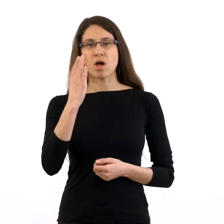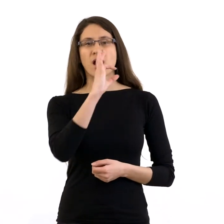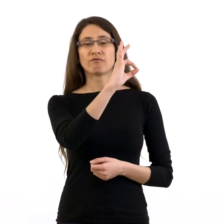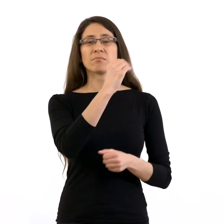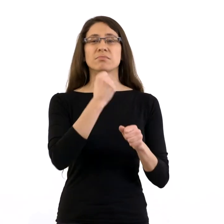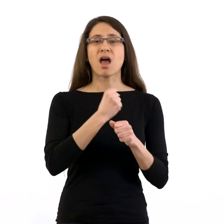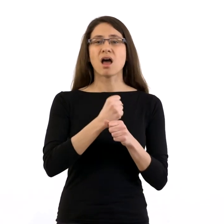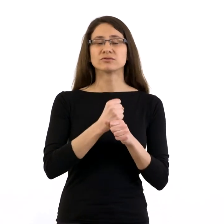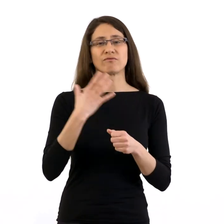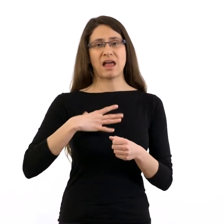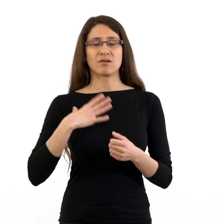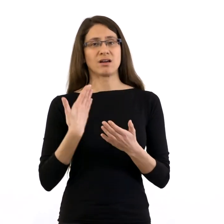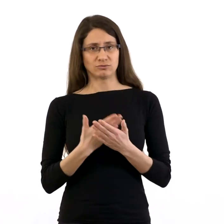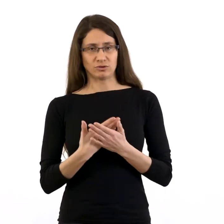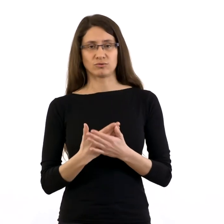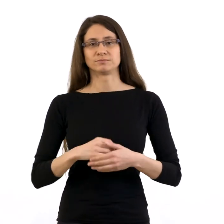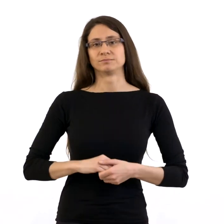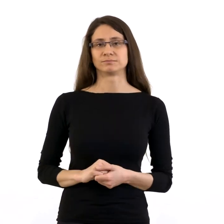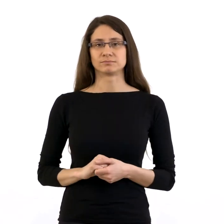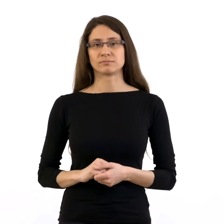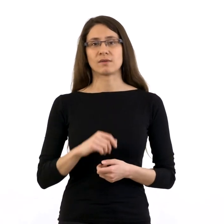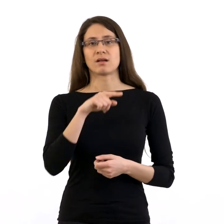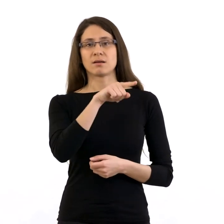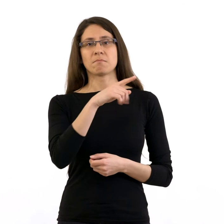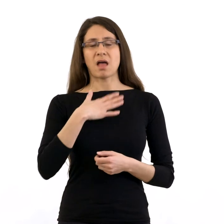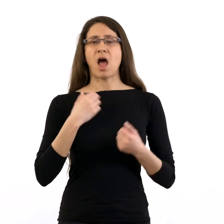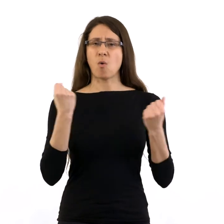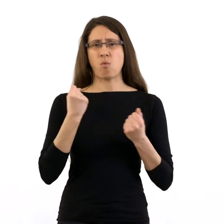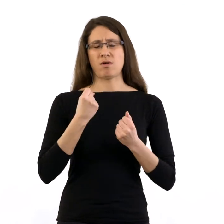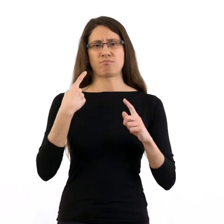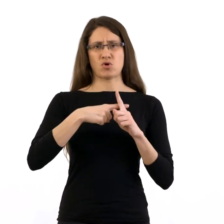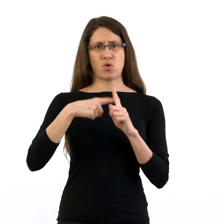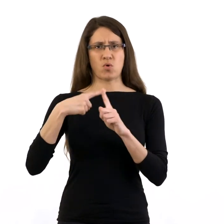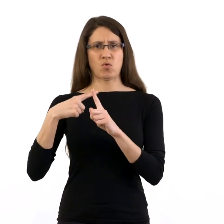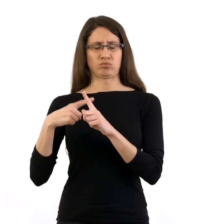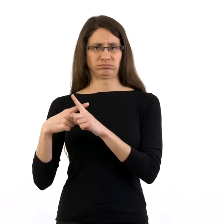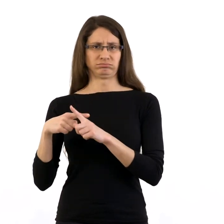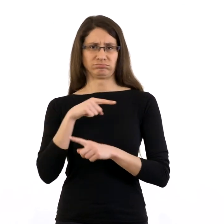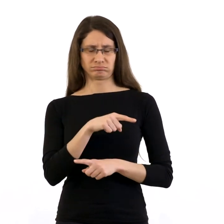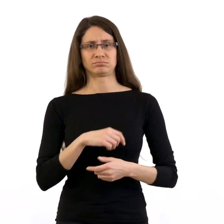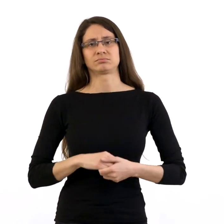3. Dlaczego warto być wolontariuszem? Korzyści z wolontariatu to: